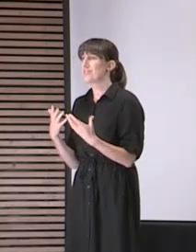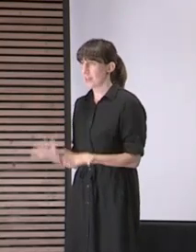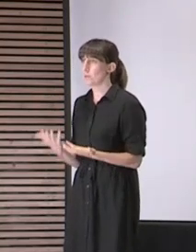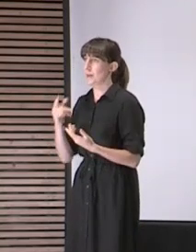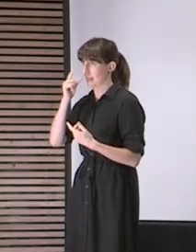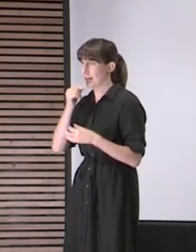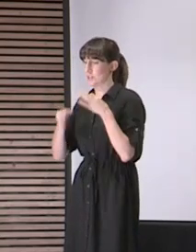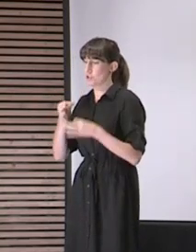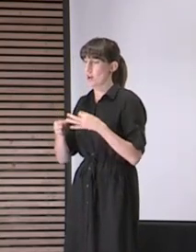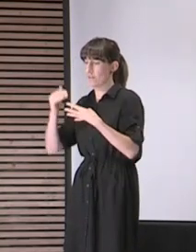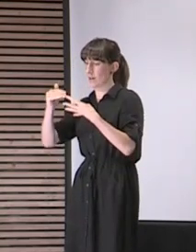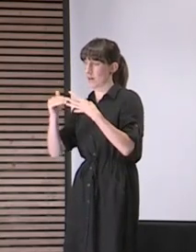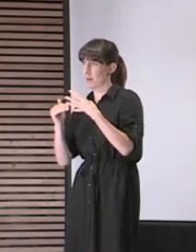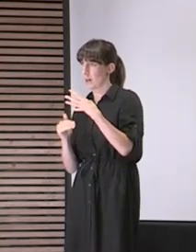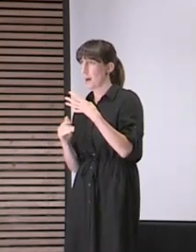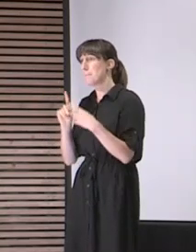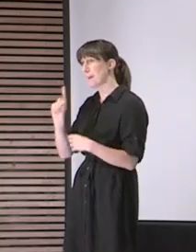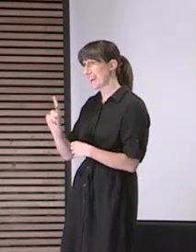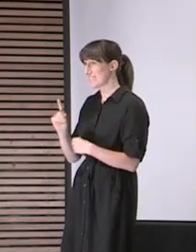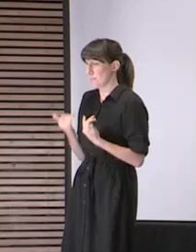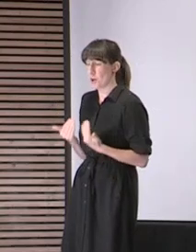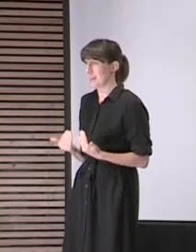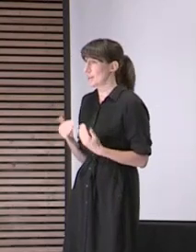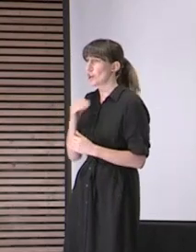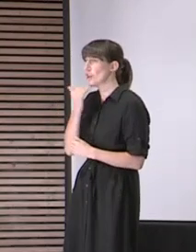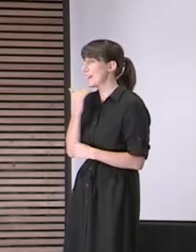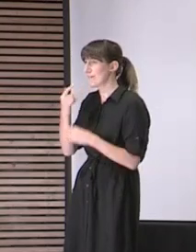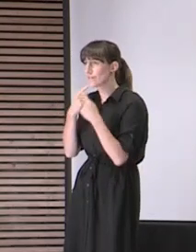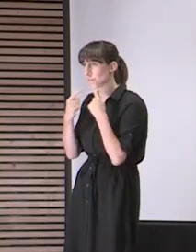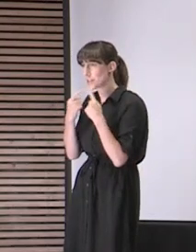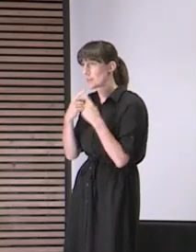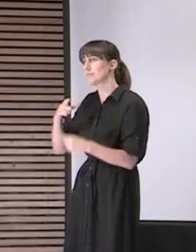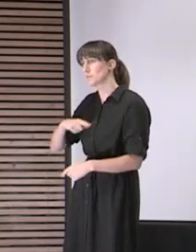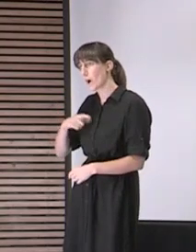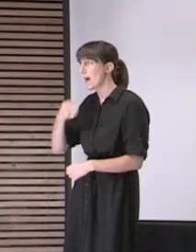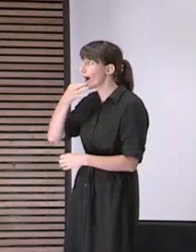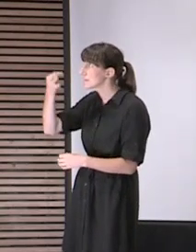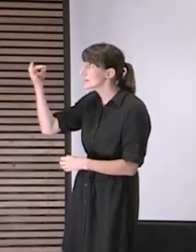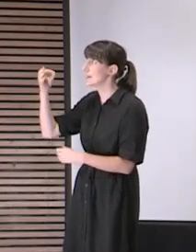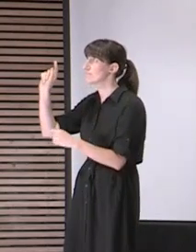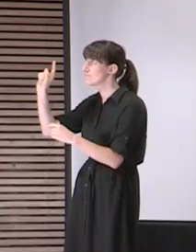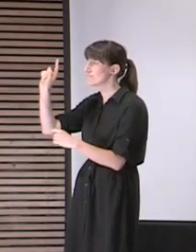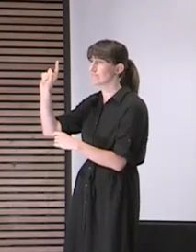información dirá nosotros si tenemos o no controlar detrás de COVID-19 en Nueva Zelanda y si estamos en condiciones de